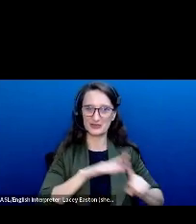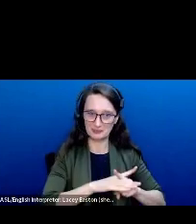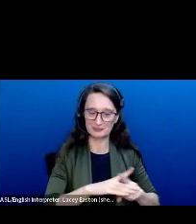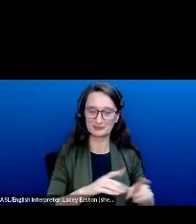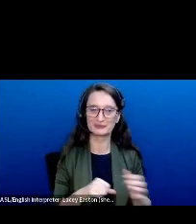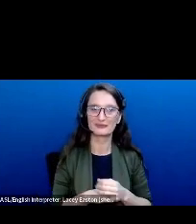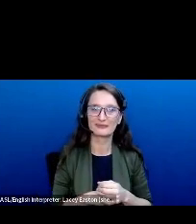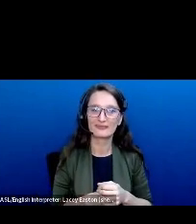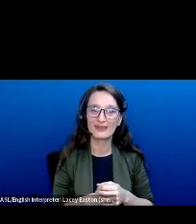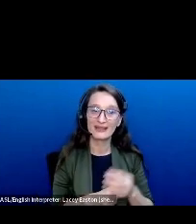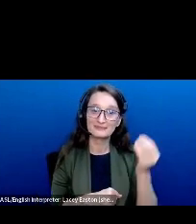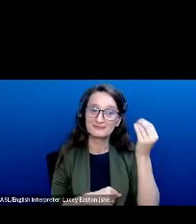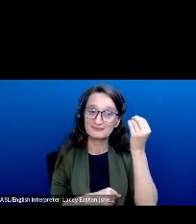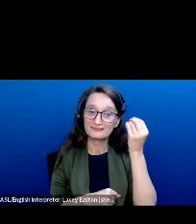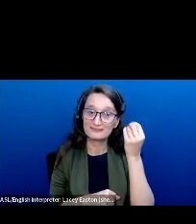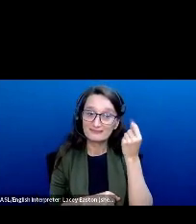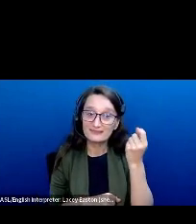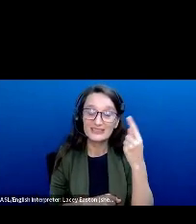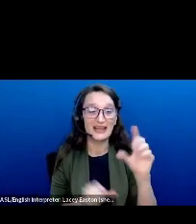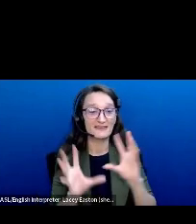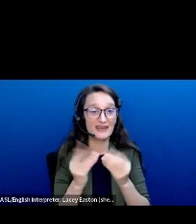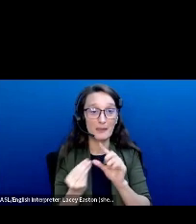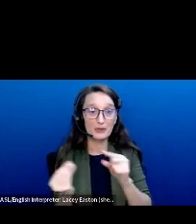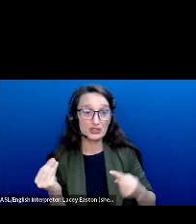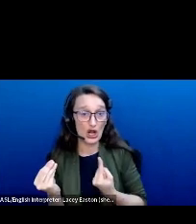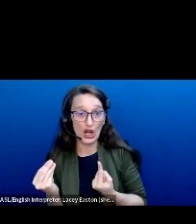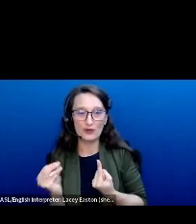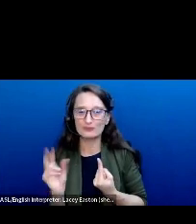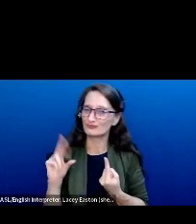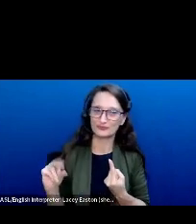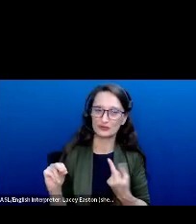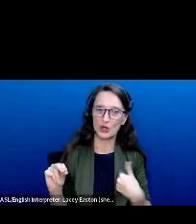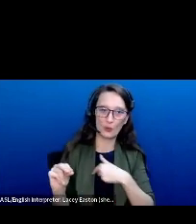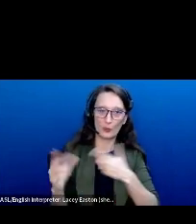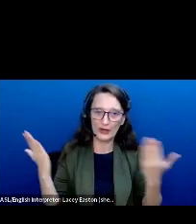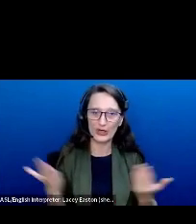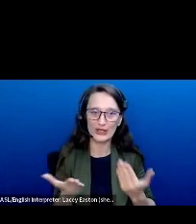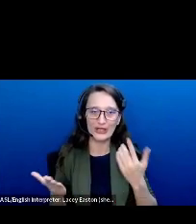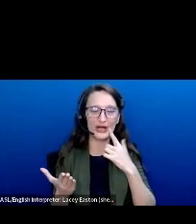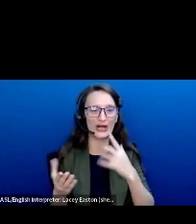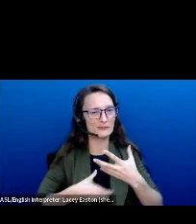este viaje. La oficina de servicios a los constituyentes está aquí para ser un socio confiable en apoyo y